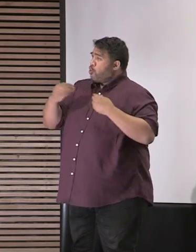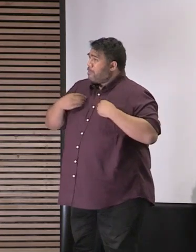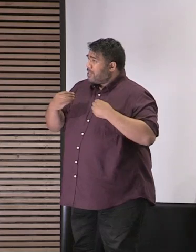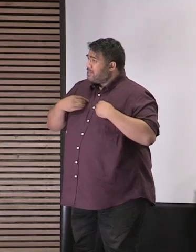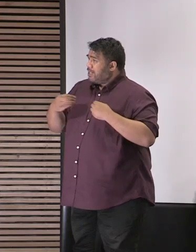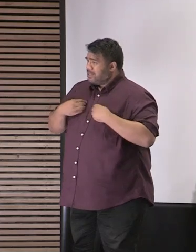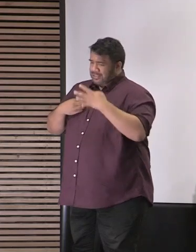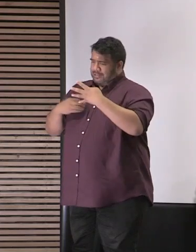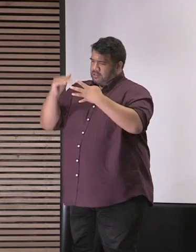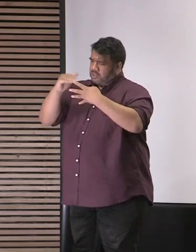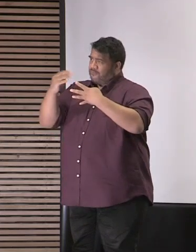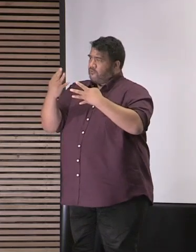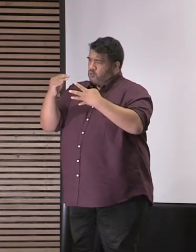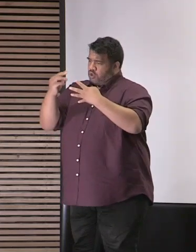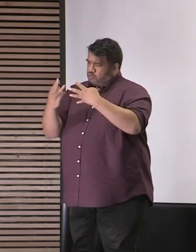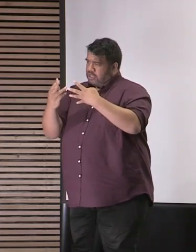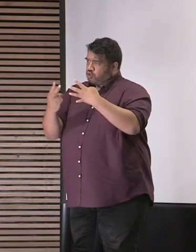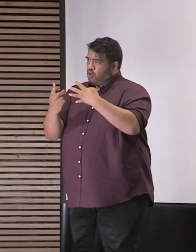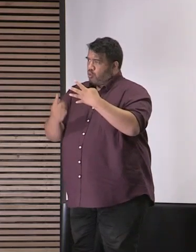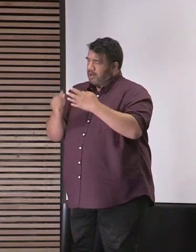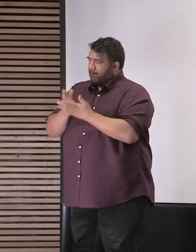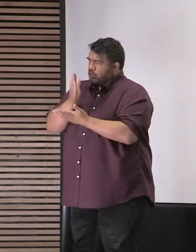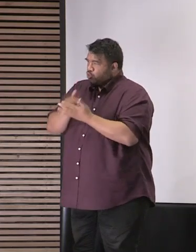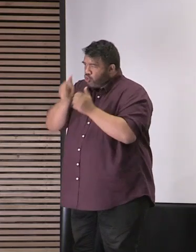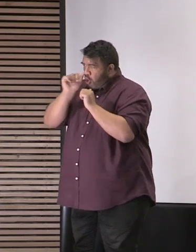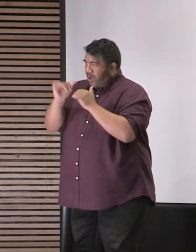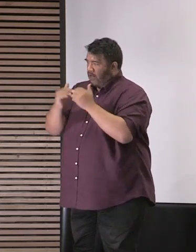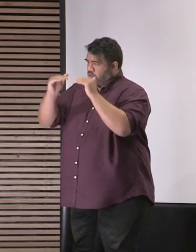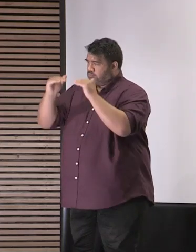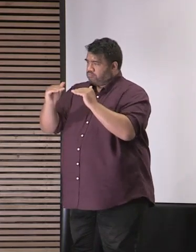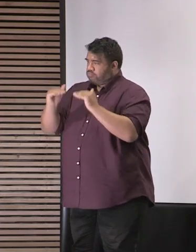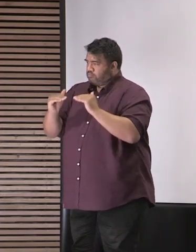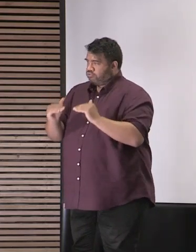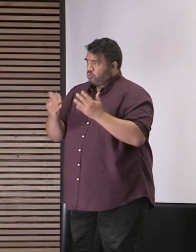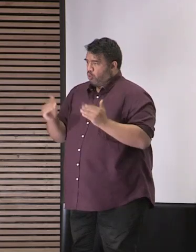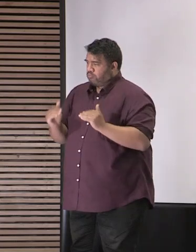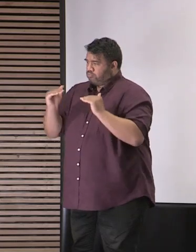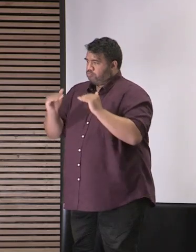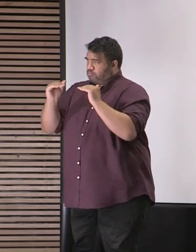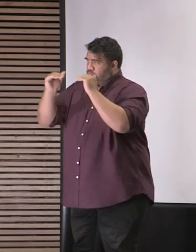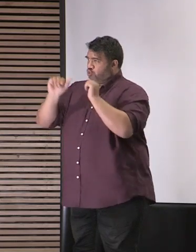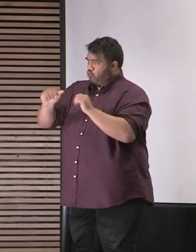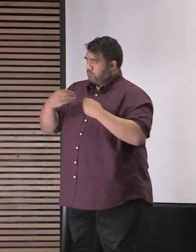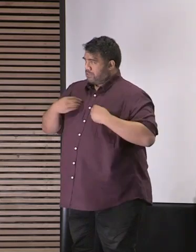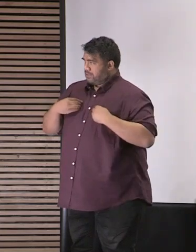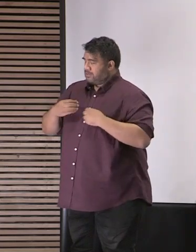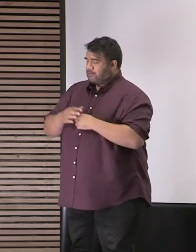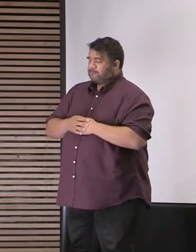para salir del otro lado. En particular, planifique cómo